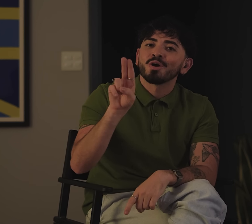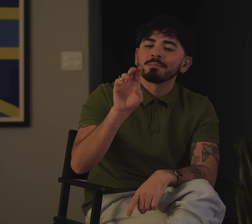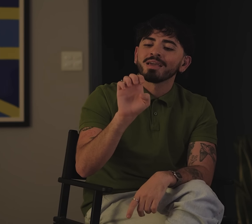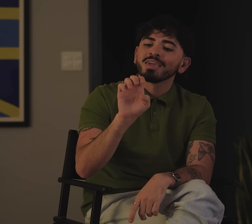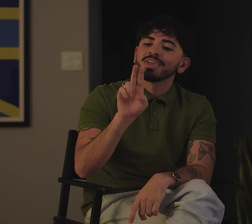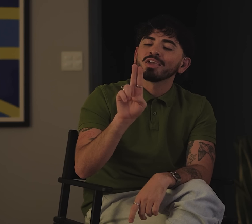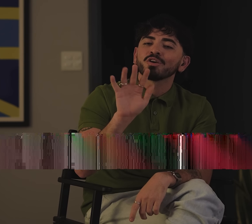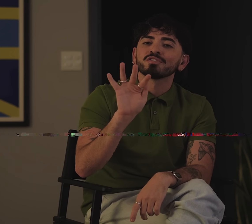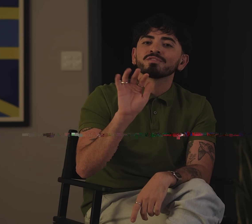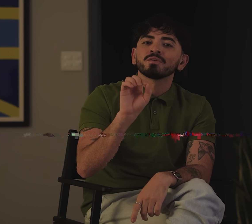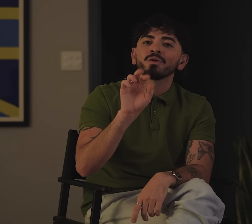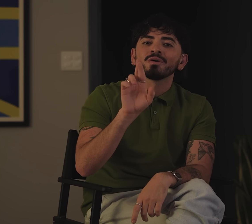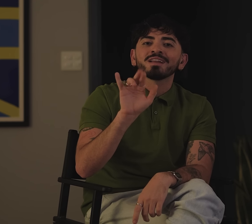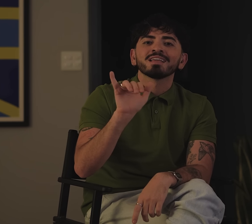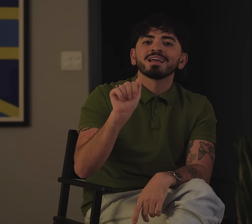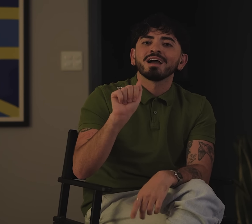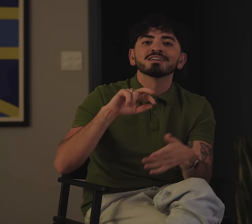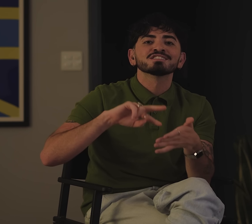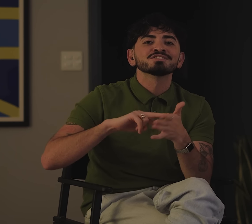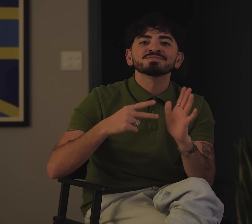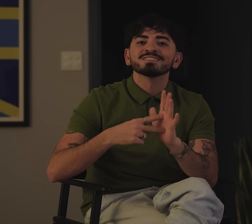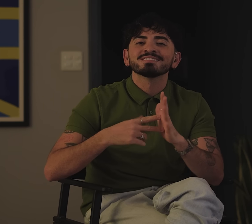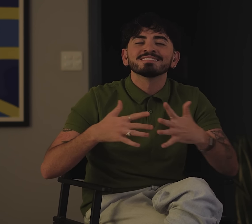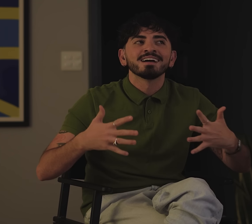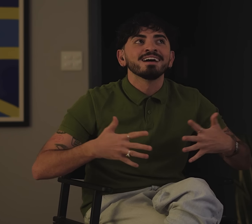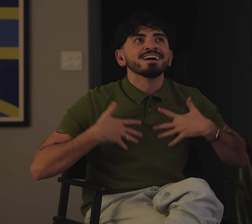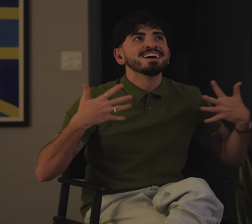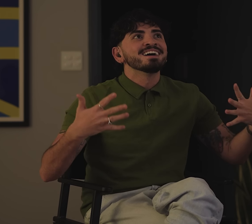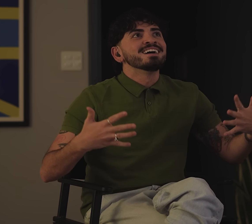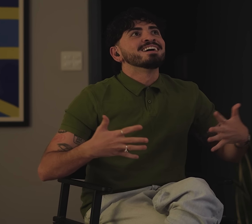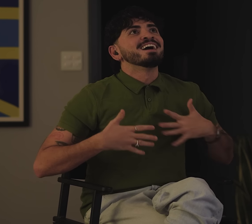Por isso, o nome Euforie-se tem esse significado: euforia, alegria, poder se expressar…